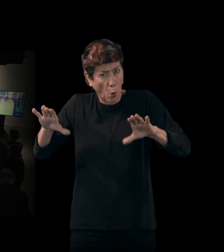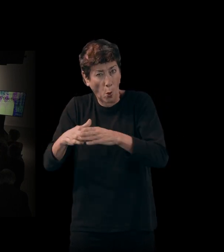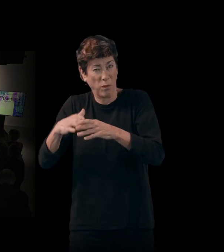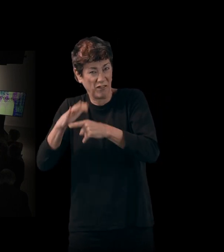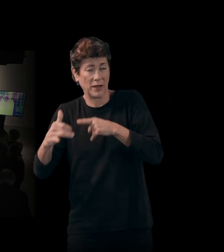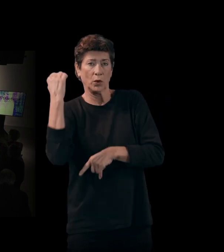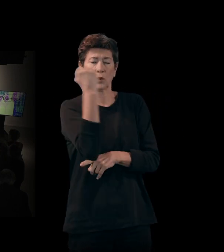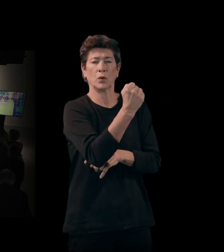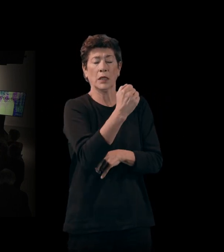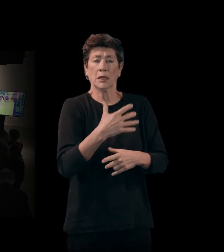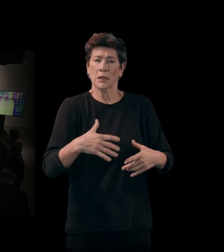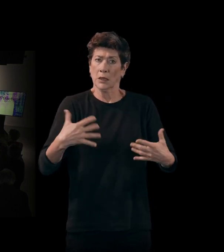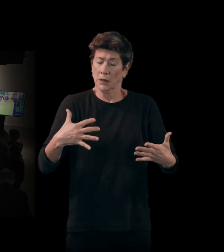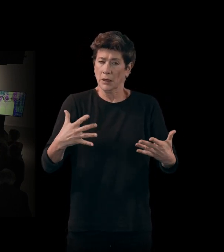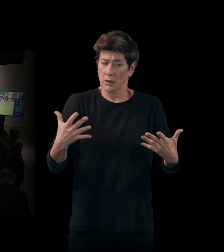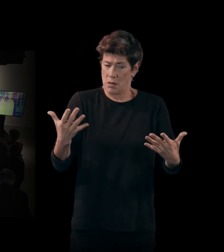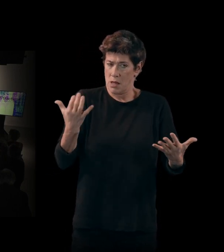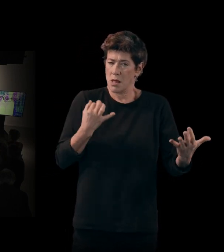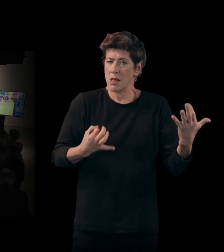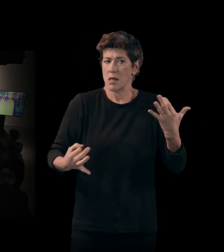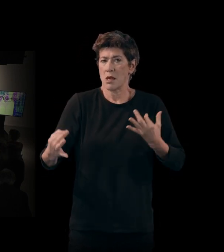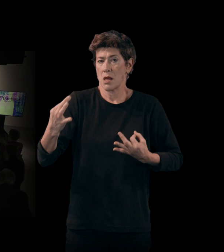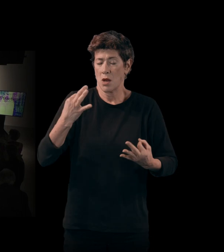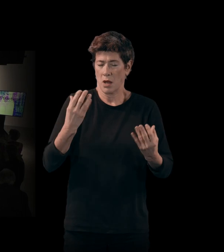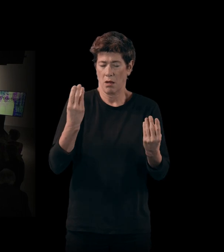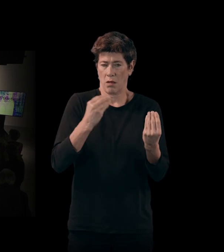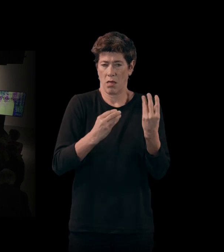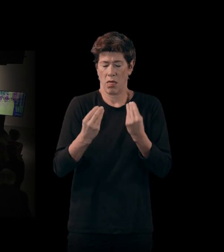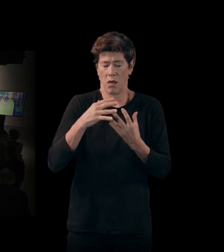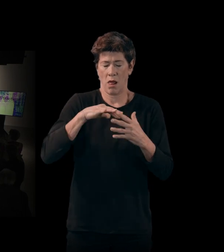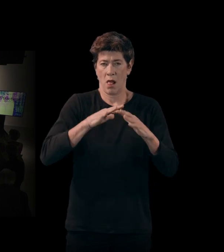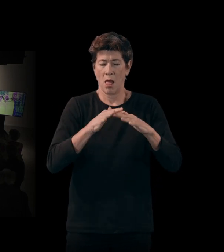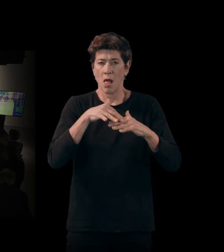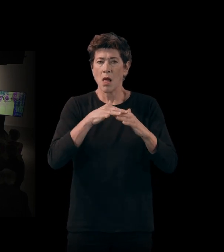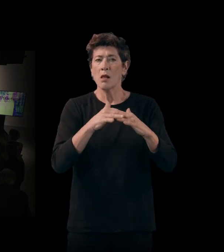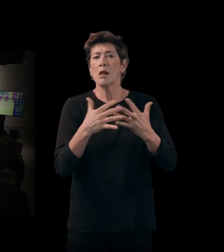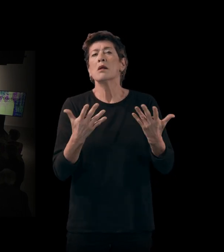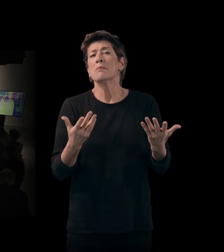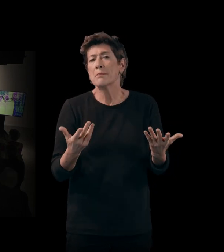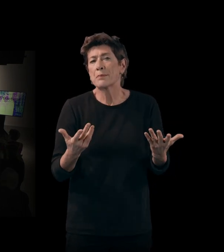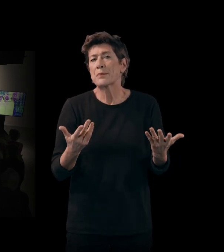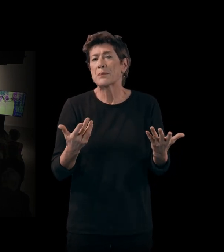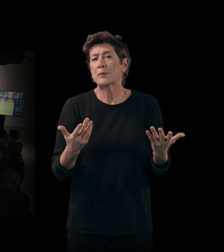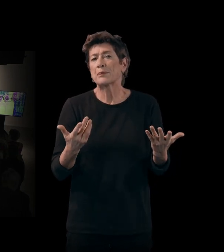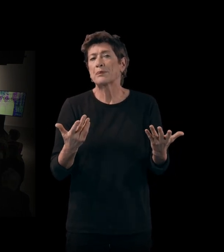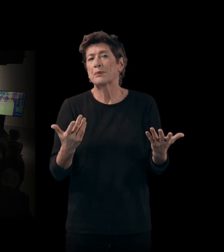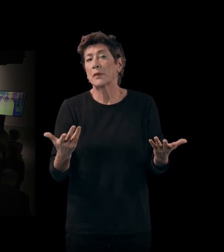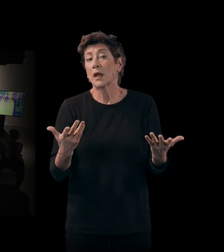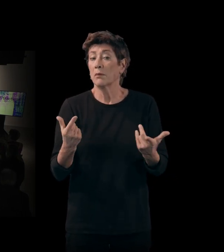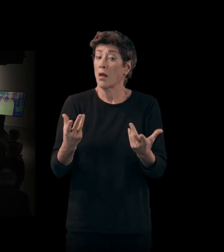Donc, tout ça s'entremêle, mais nous donne accès à une forme